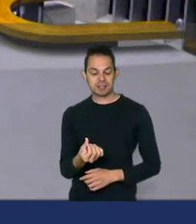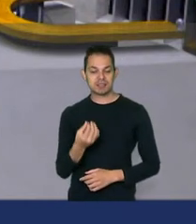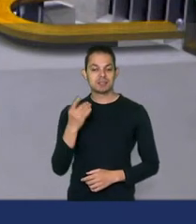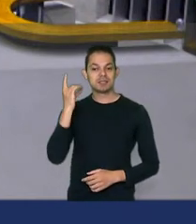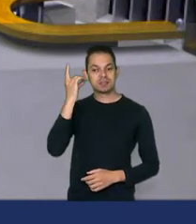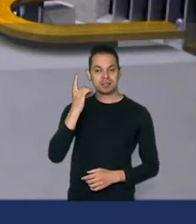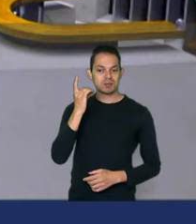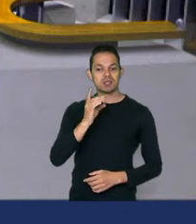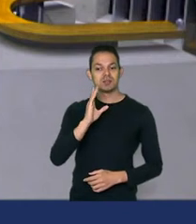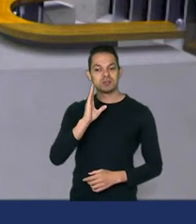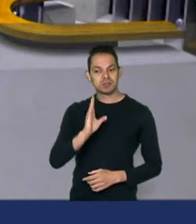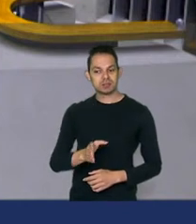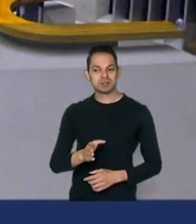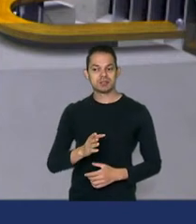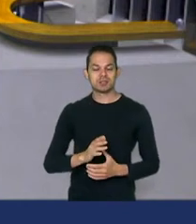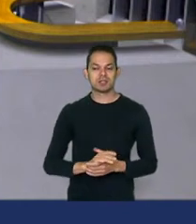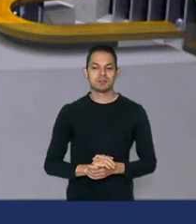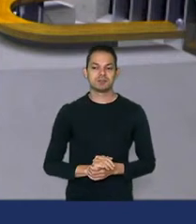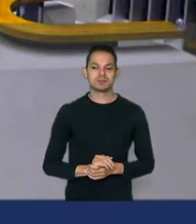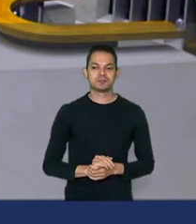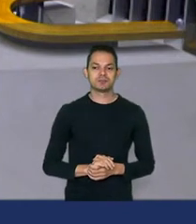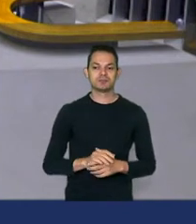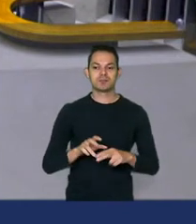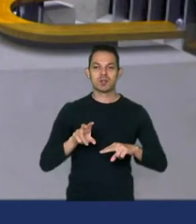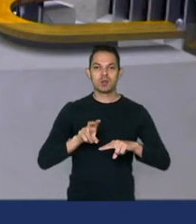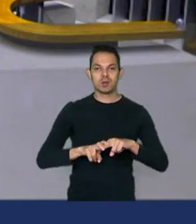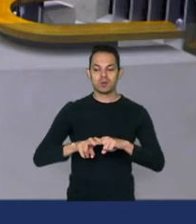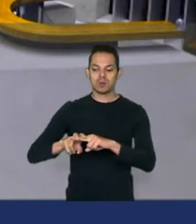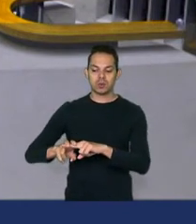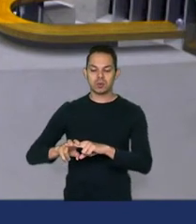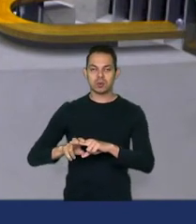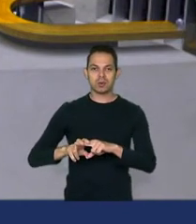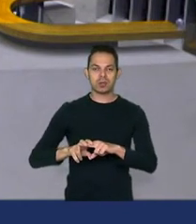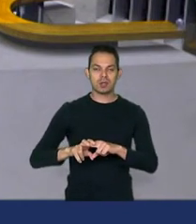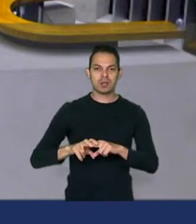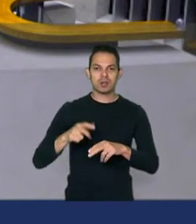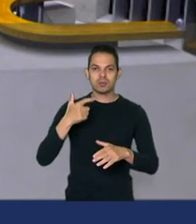EM BREVES COMUNICAÇÕES. 386 DEPUTADOS JÁ REGISTRARAM PRESENÇAS, O SECRETÁ RIO-GERAL DA MESA JÁ ESTÁ